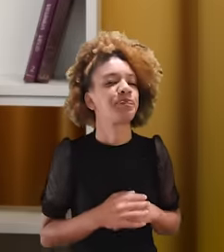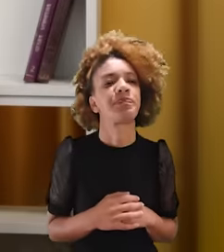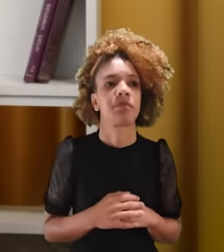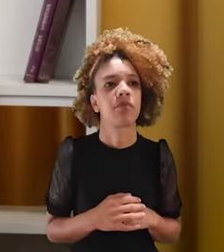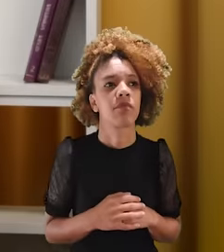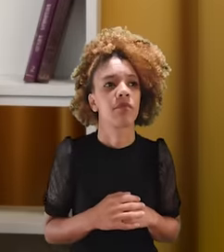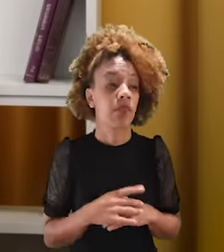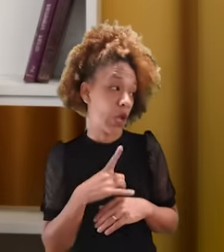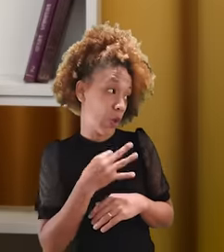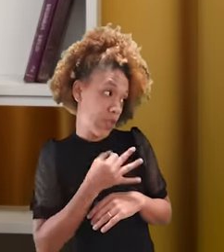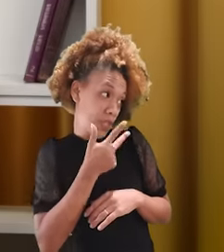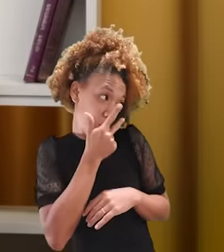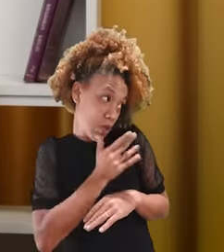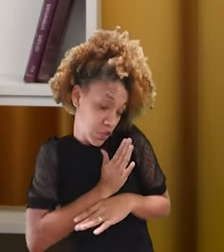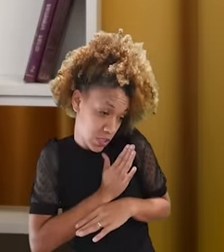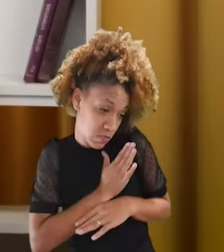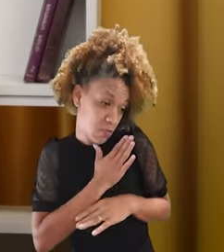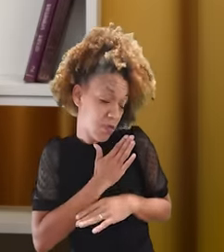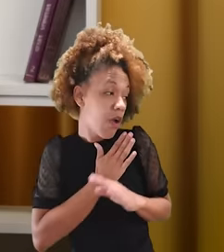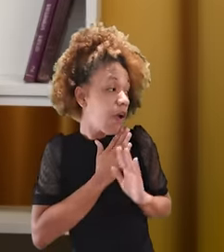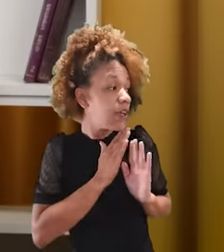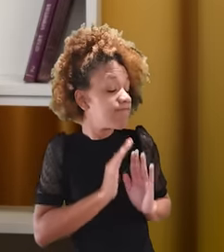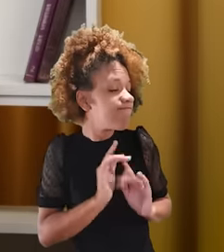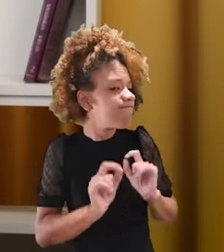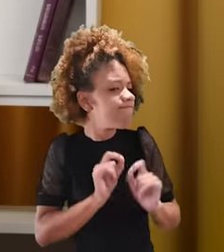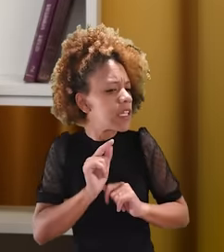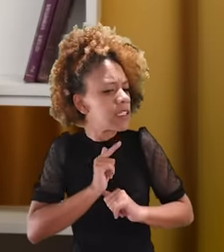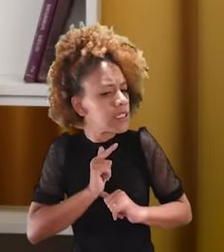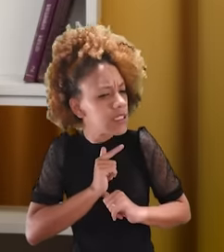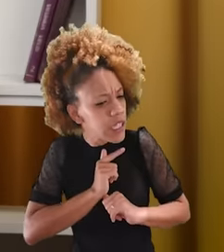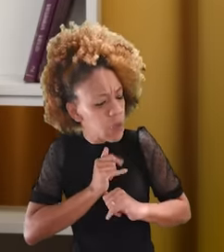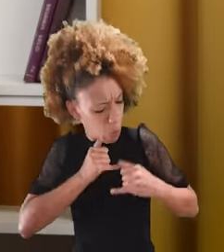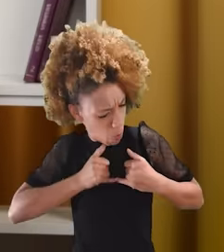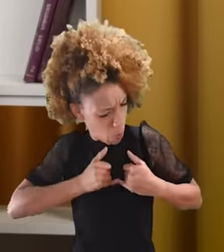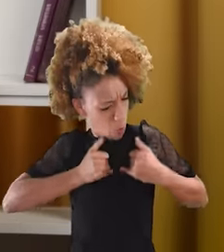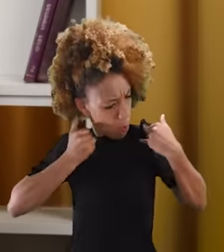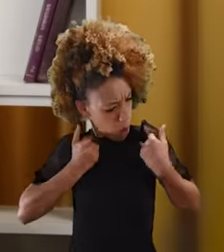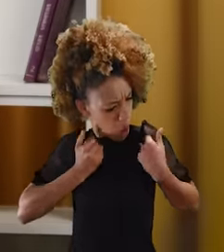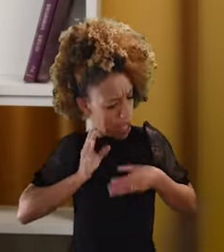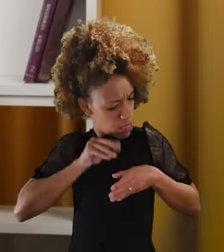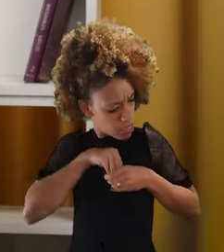eu tenho um achismo Esse programa é repleto deles que existe um ego muito grande dentro desse mundo